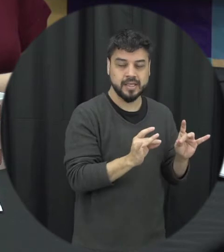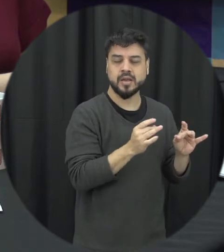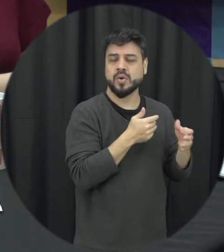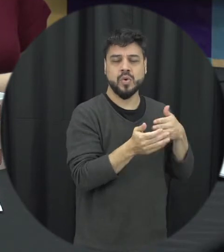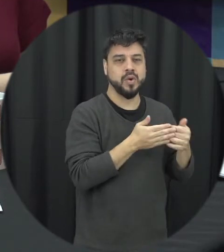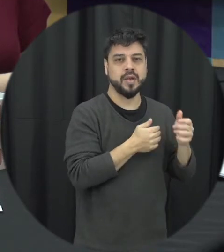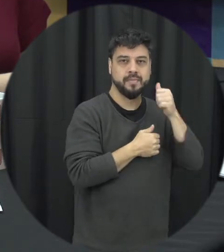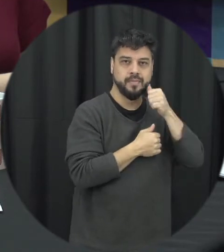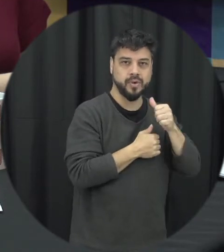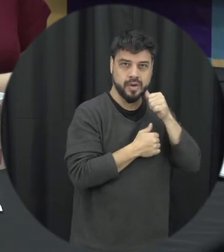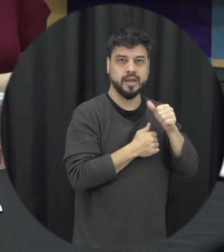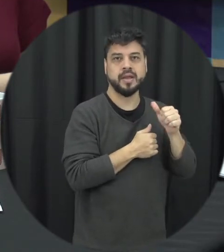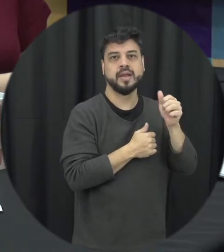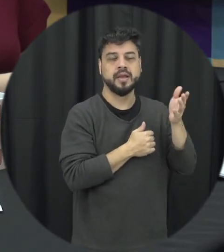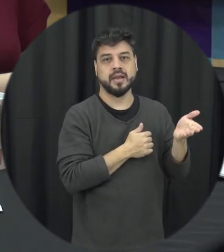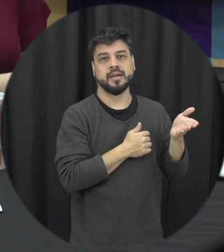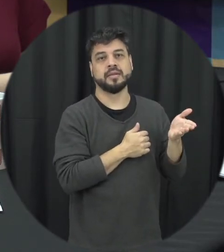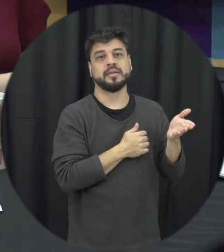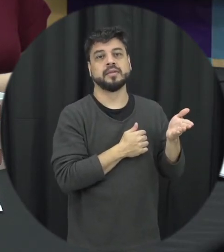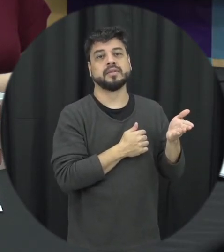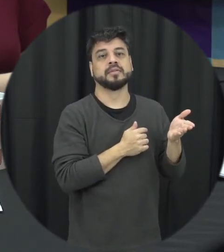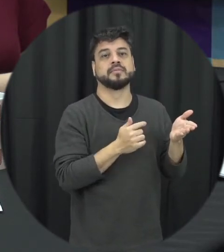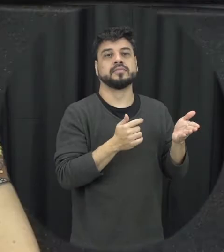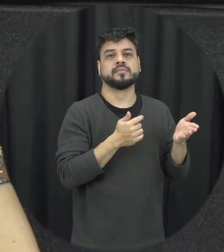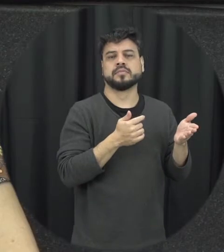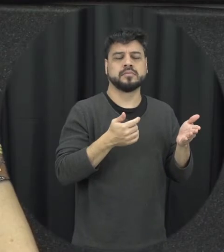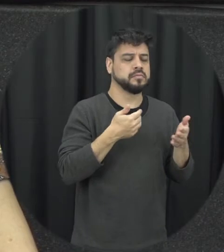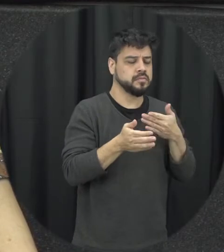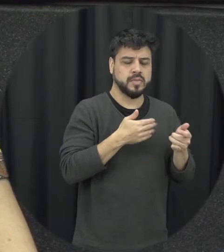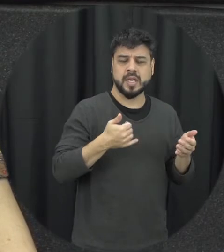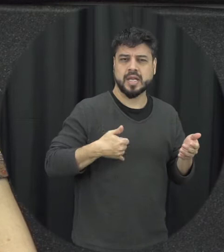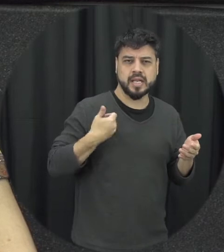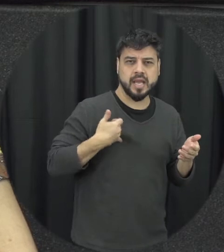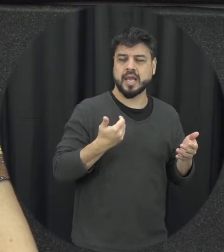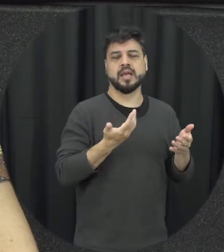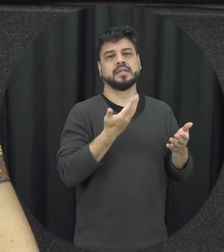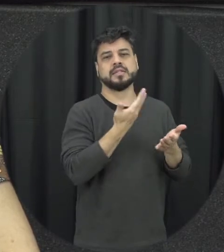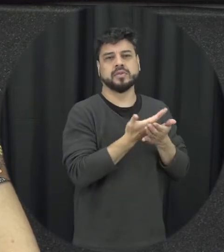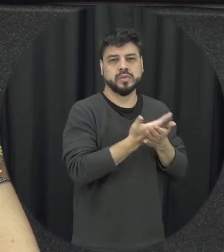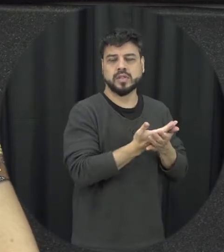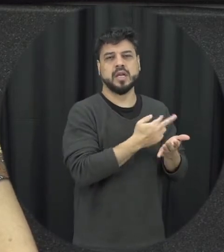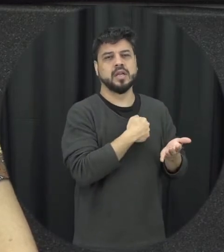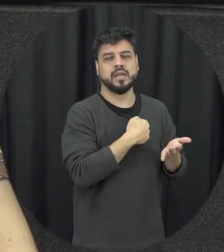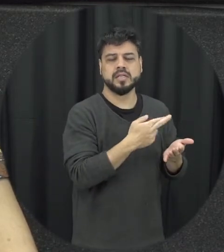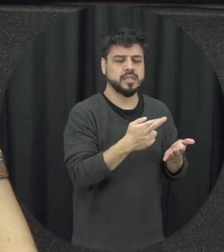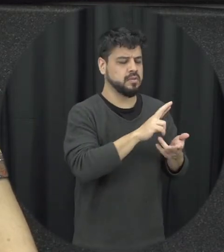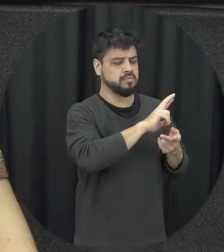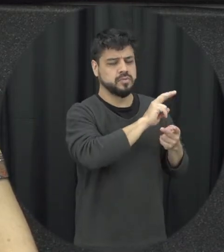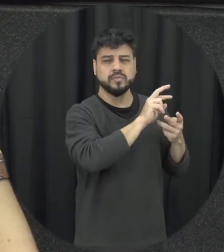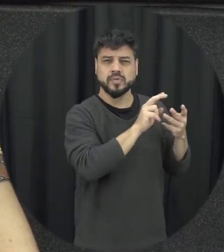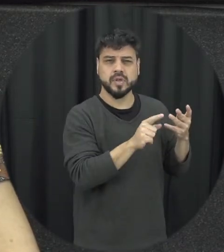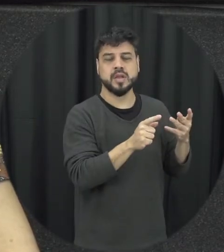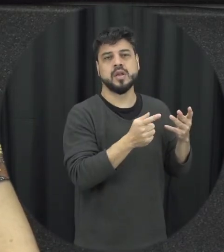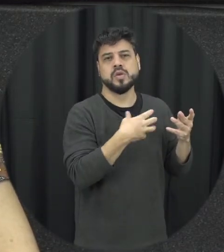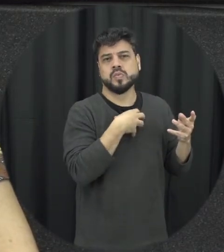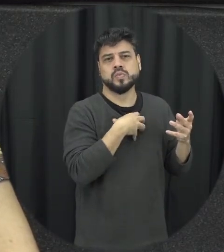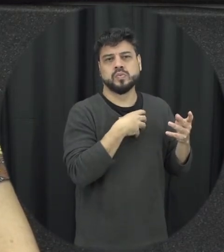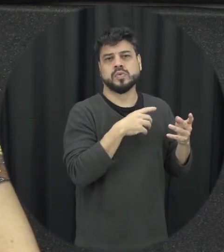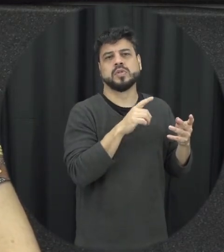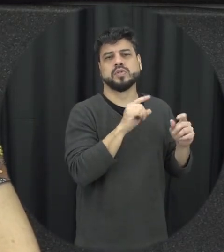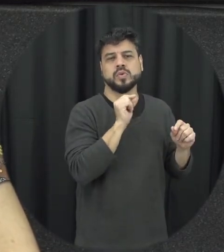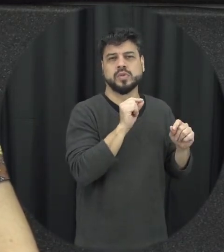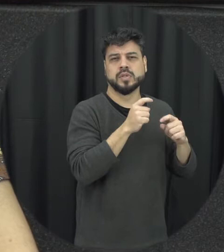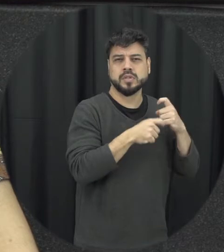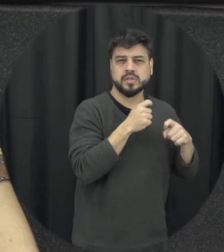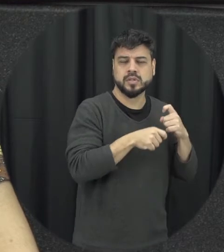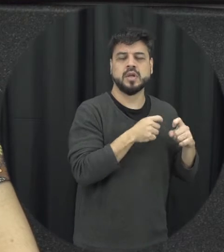vítima de e independentes da idade, qualidade de religião e orientação sexual, de renda, de etnia de